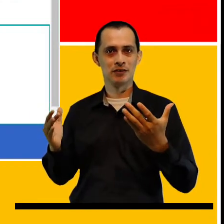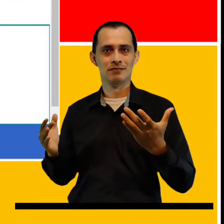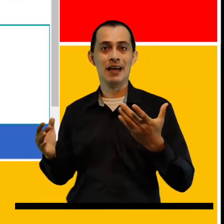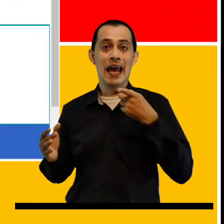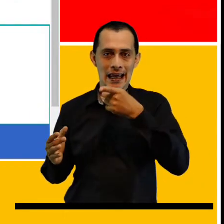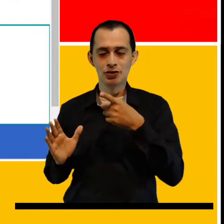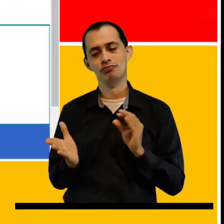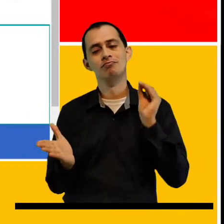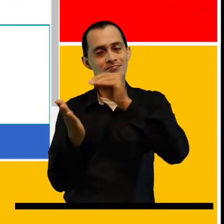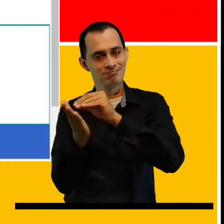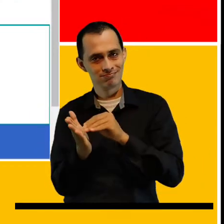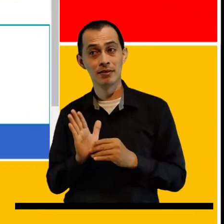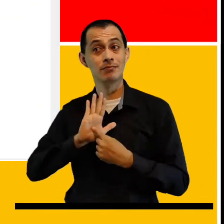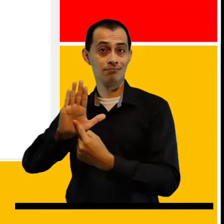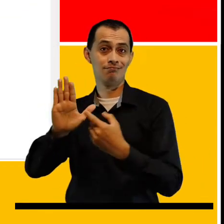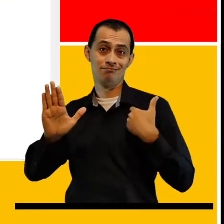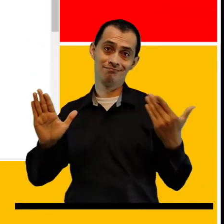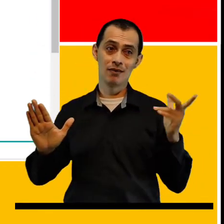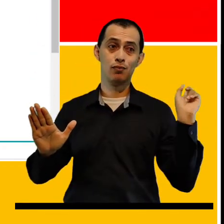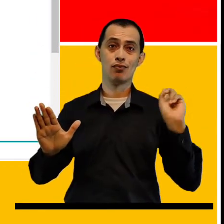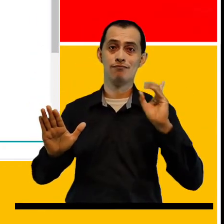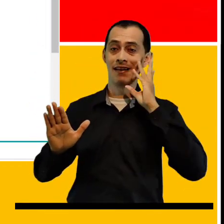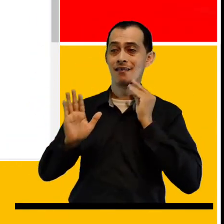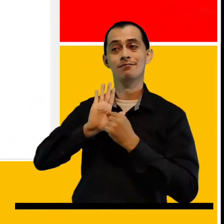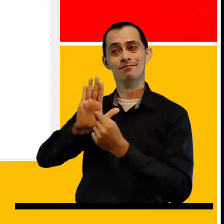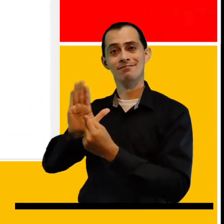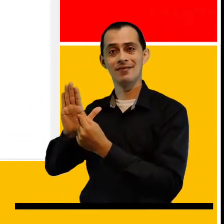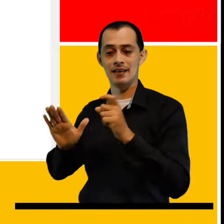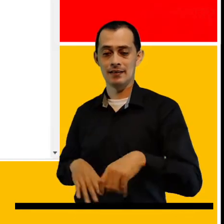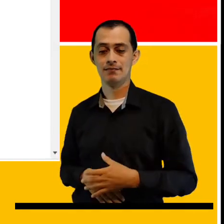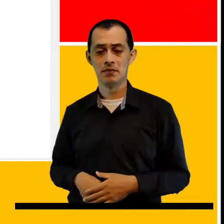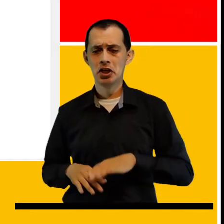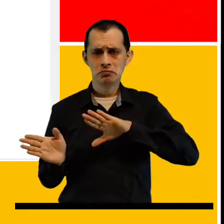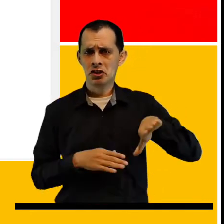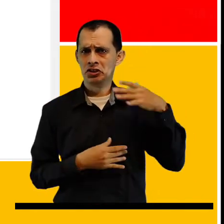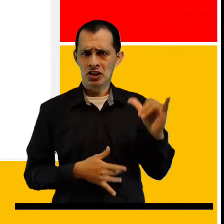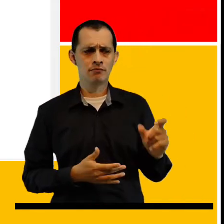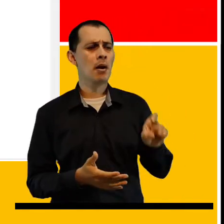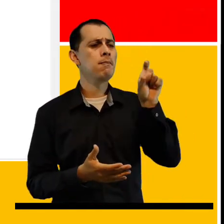En la opción de imprimir currículum se puede generar un soporte dándole click en esta